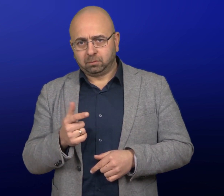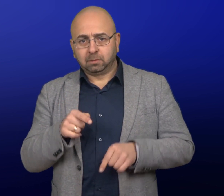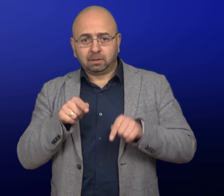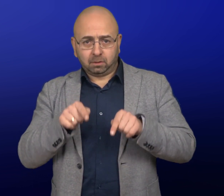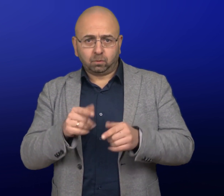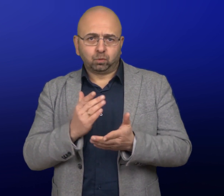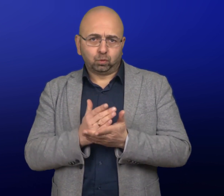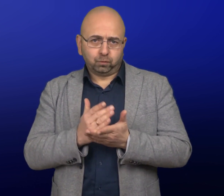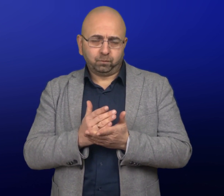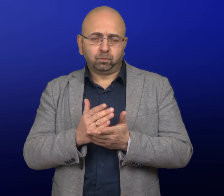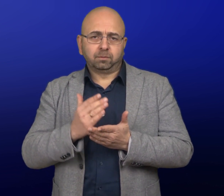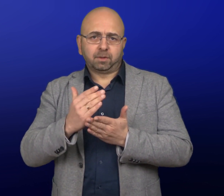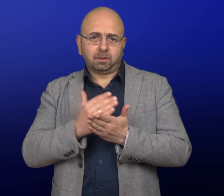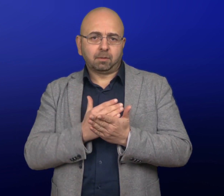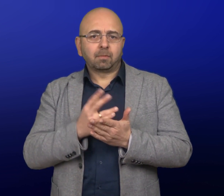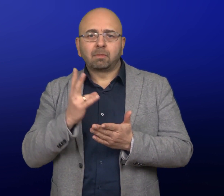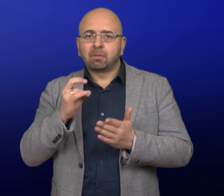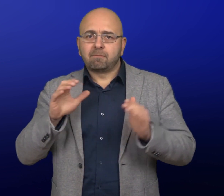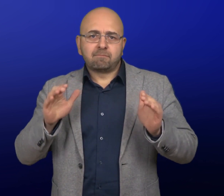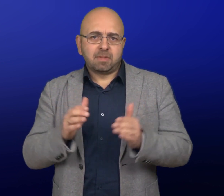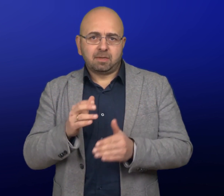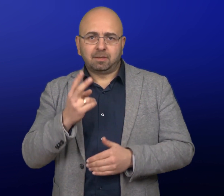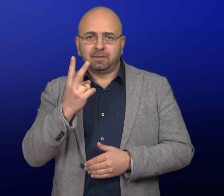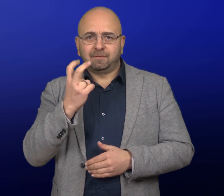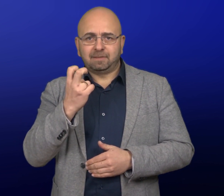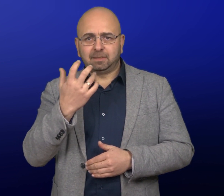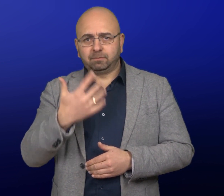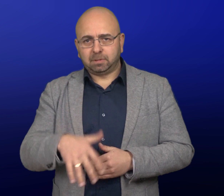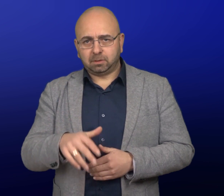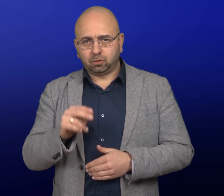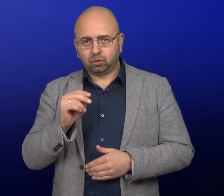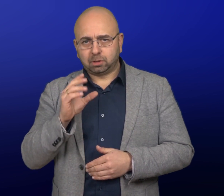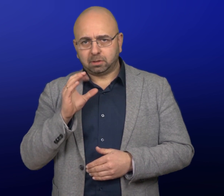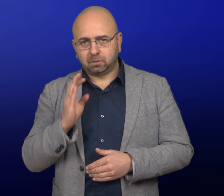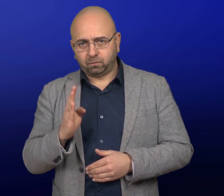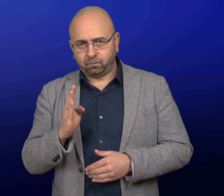Здесь существуют программы, рассчитанные не менее, чем на 250 часов.